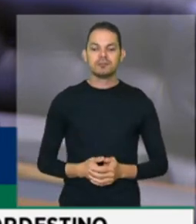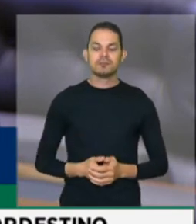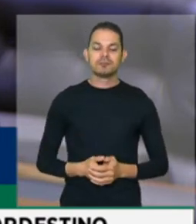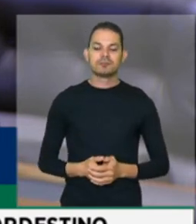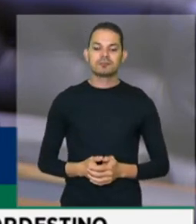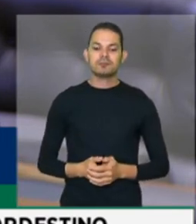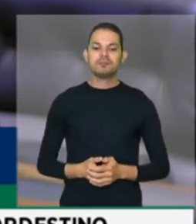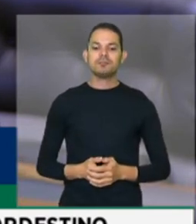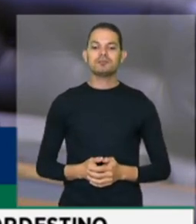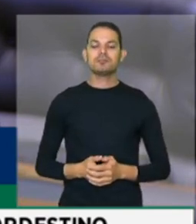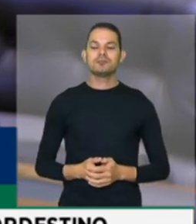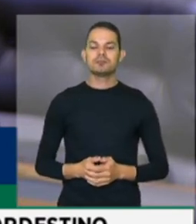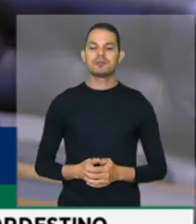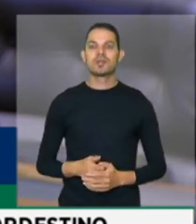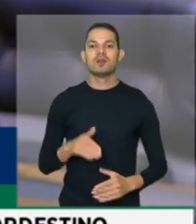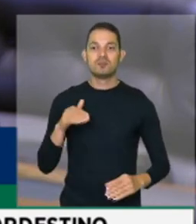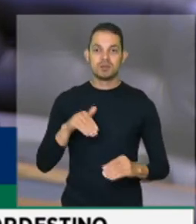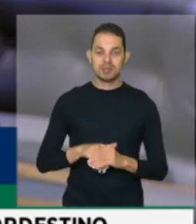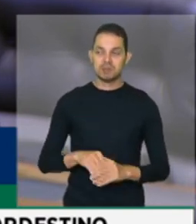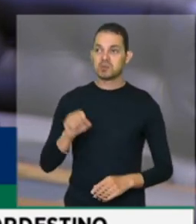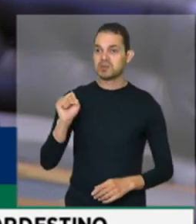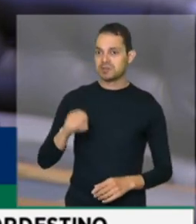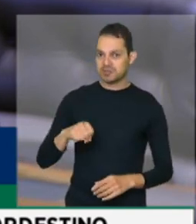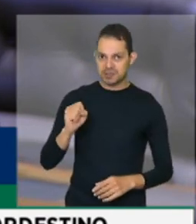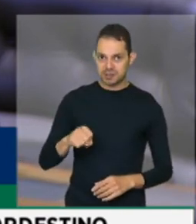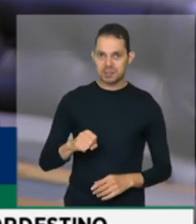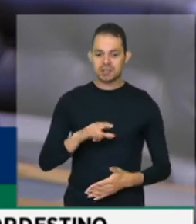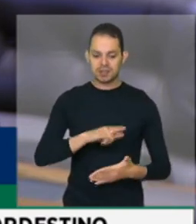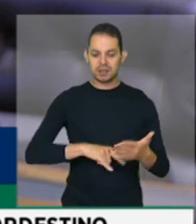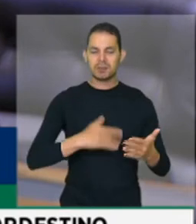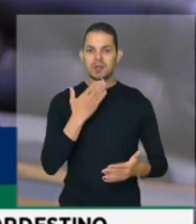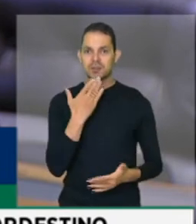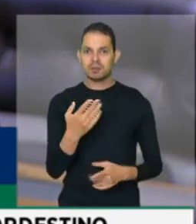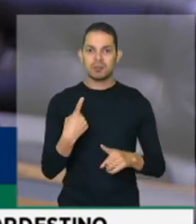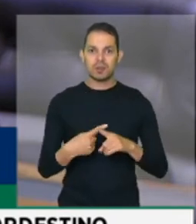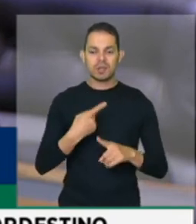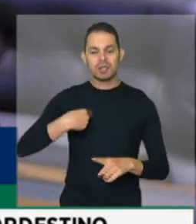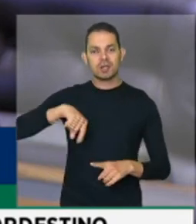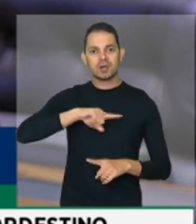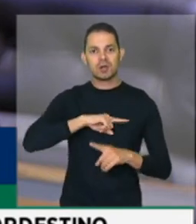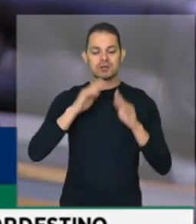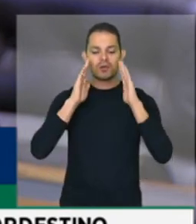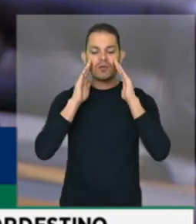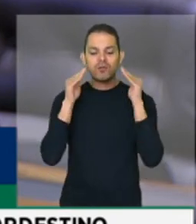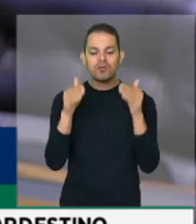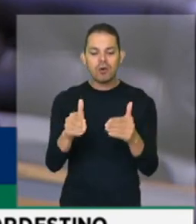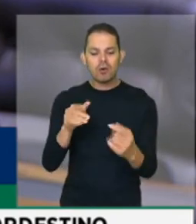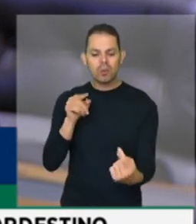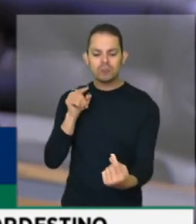DE RETRATA DE RETO ADA DE PAUTA... VOTAMOS SIM PELO REQUERIMENTO PORQUE NÓS, NOSSO FOCO NOSSO OBJETIVO TEM QUE SER ABSOLUTO E 100% NO ENFRENTAMENTO DA PANDEMIA COMO